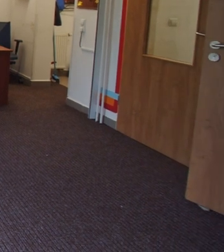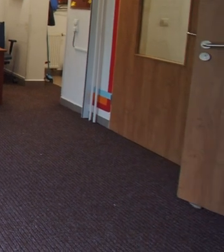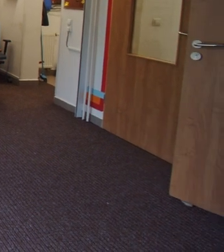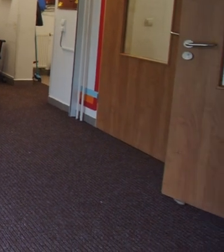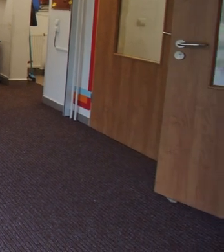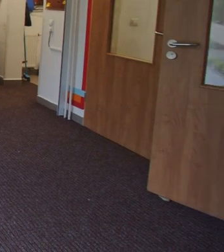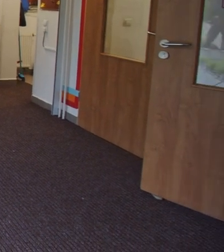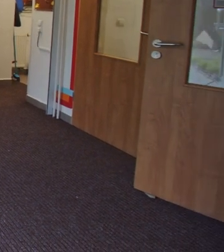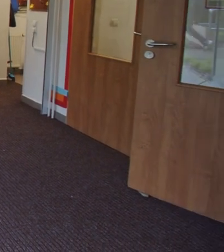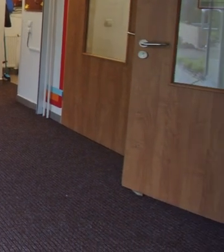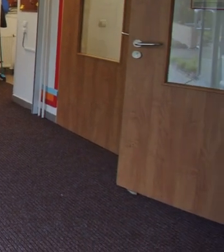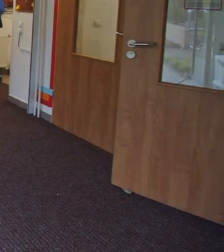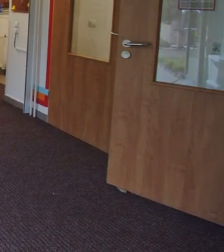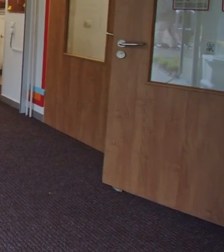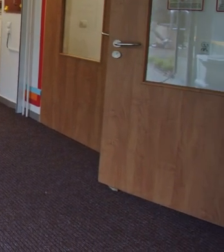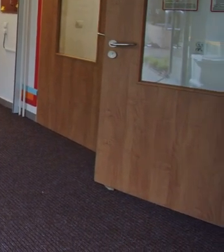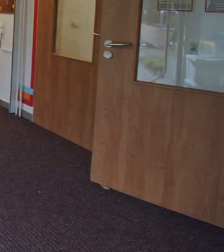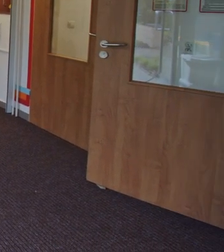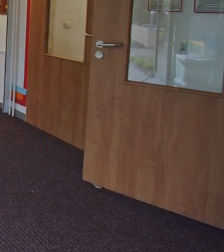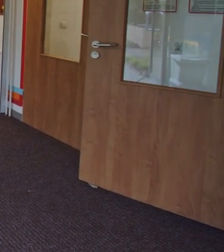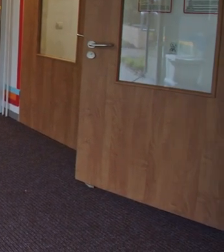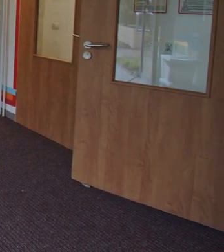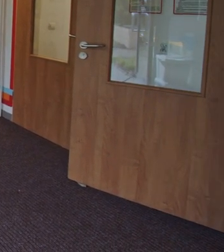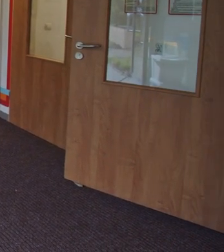Obok wnęka z miejscem gospodarza i gospodyni domu oraz szatnia.